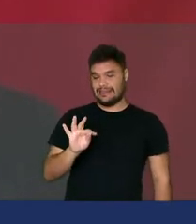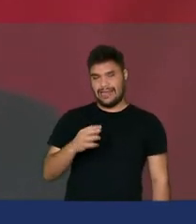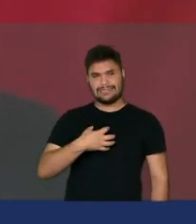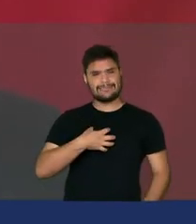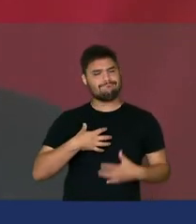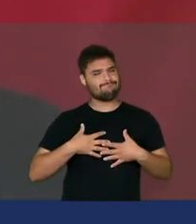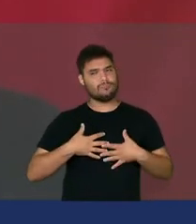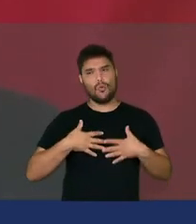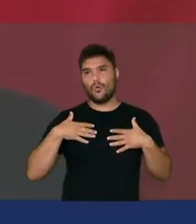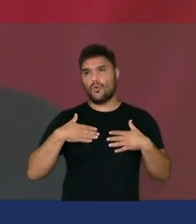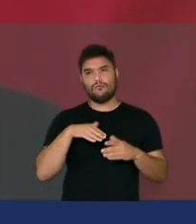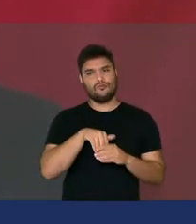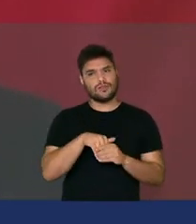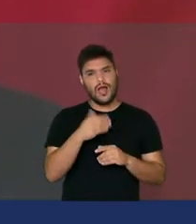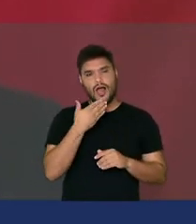[DEPUTADO]: EU QUERO AGRADECER E DIZER QUE PARA